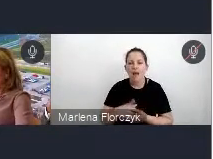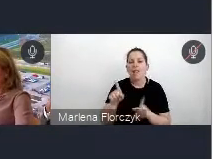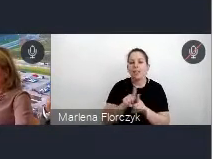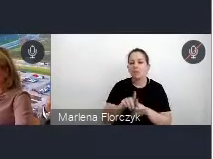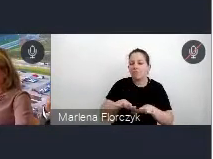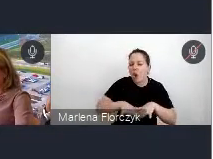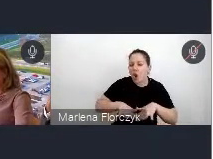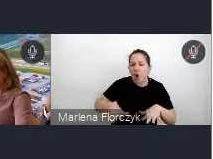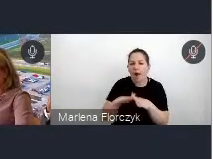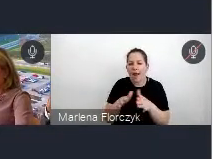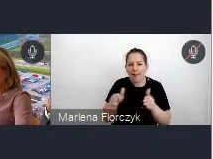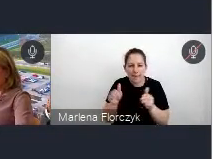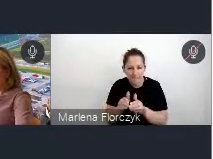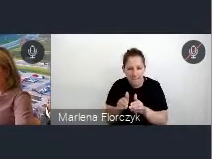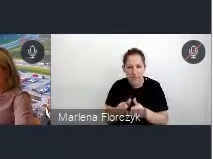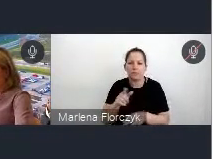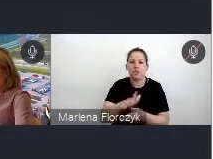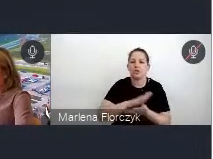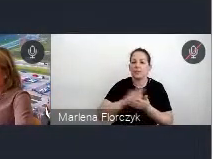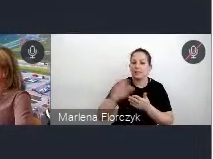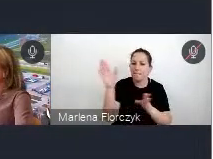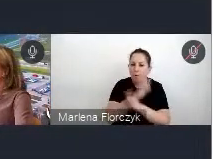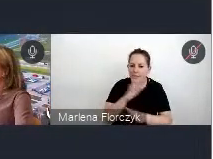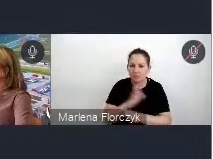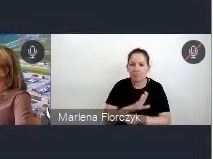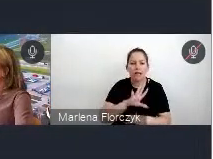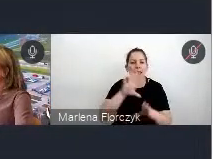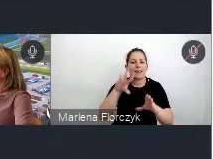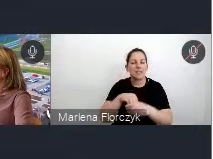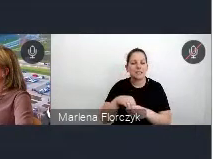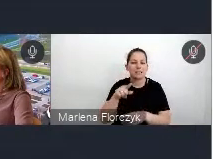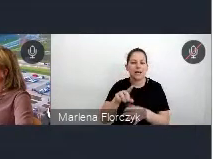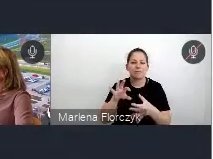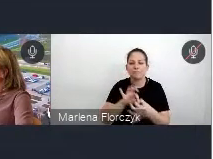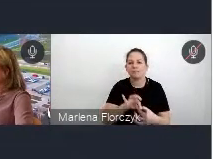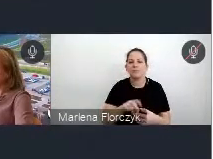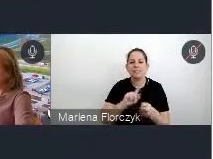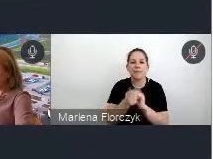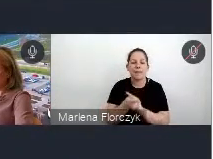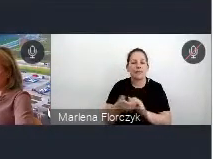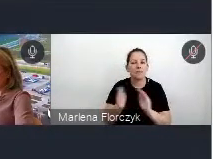bo i czyste powietrze, inwestycje związane ze zmianą sposobu ogrzewania